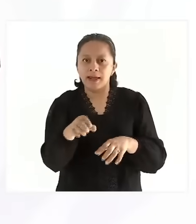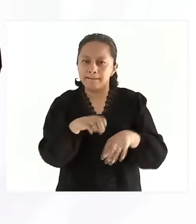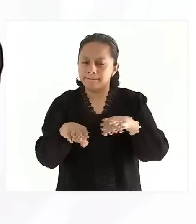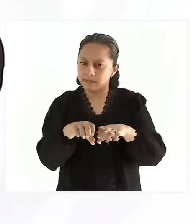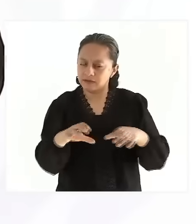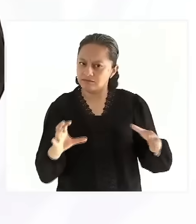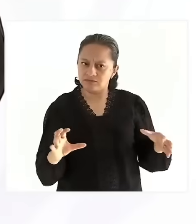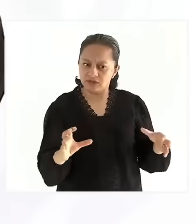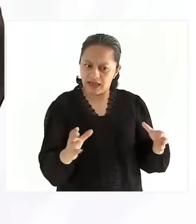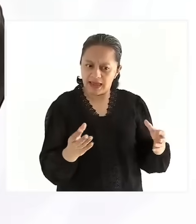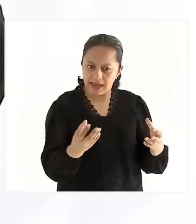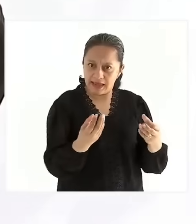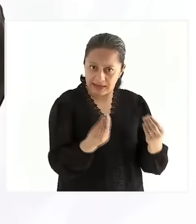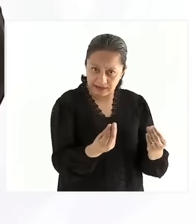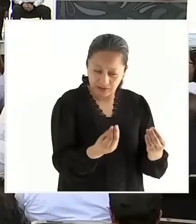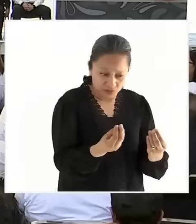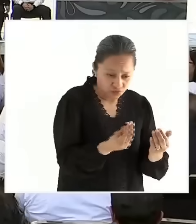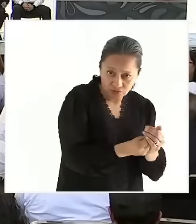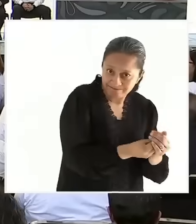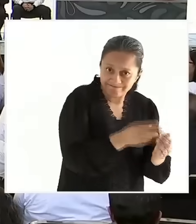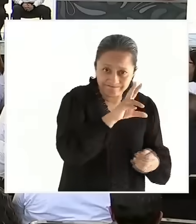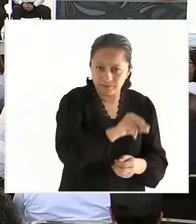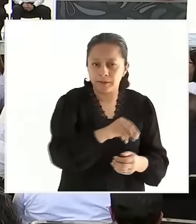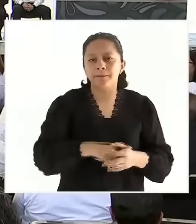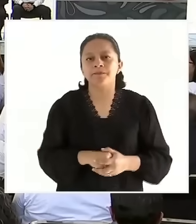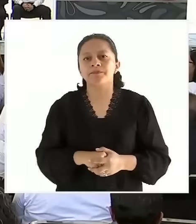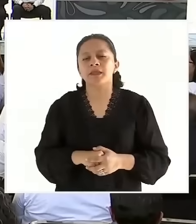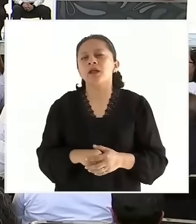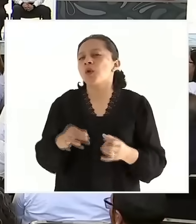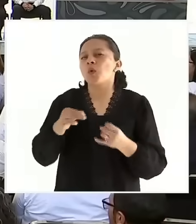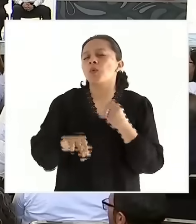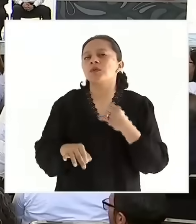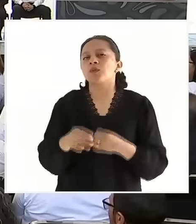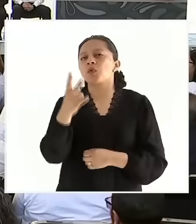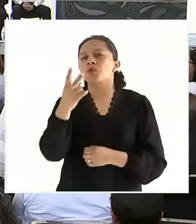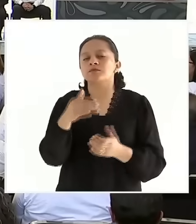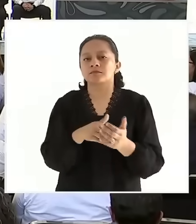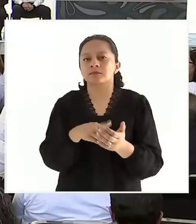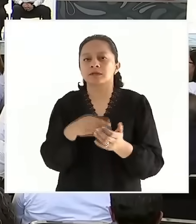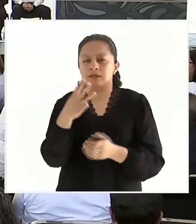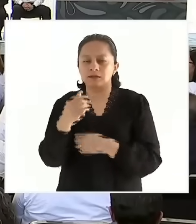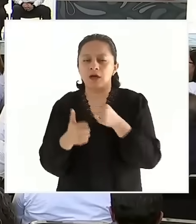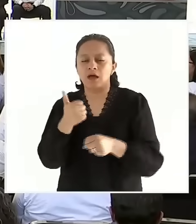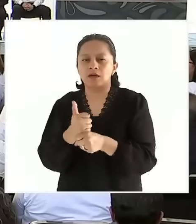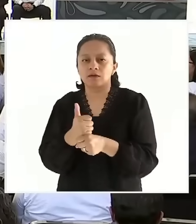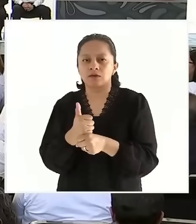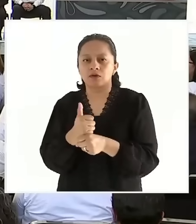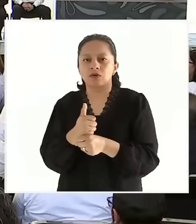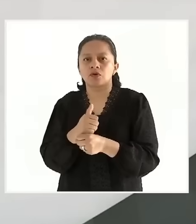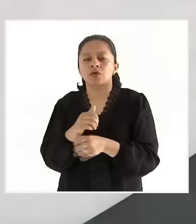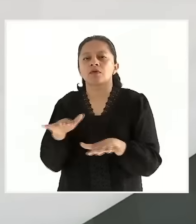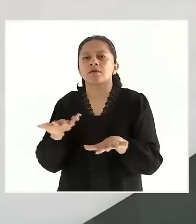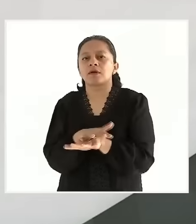Después, no quiero hacer el cuento largo, pero lo último fue 2013 con la reforma eléctrica que